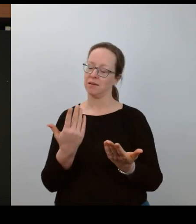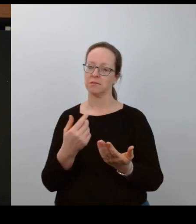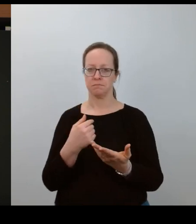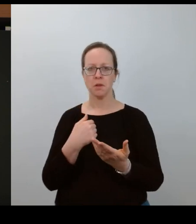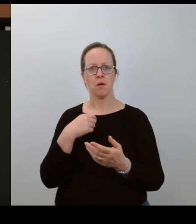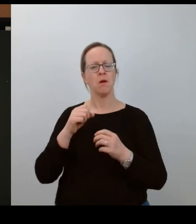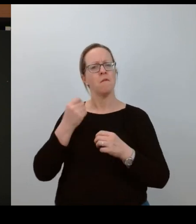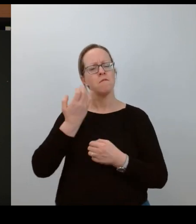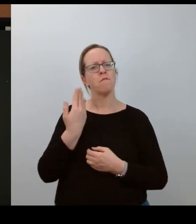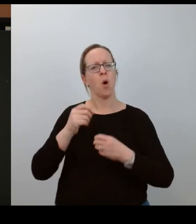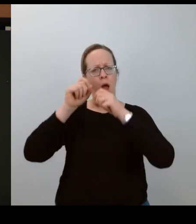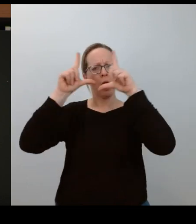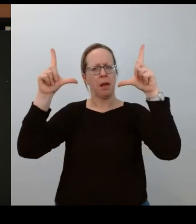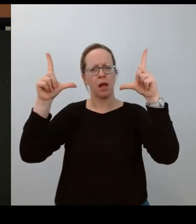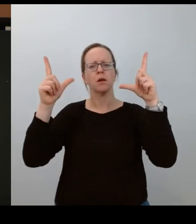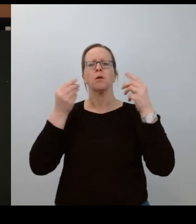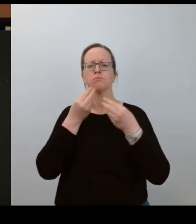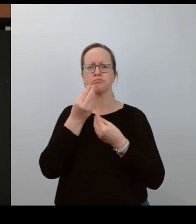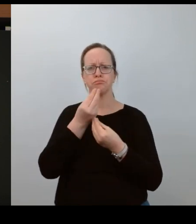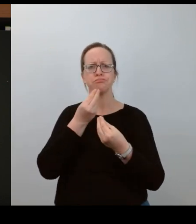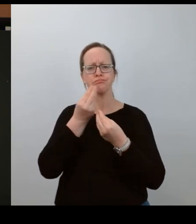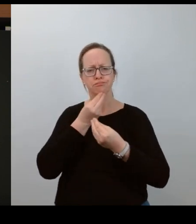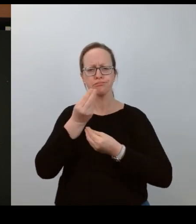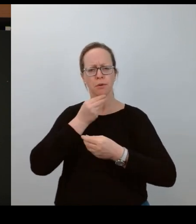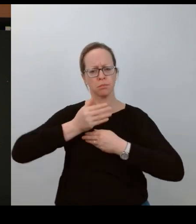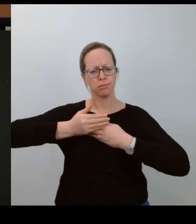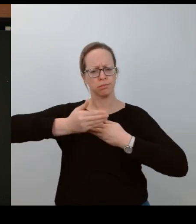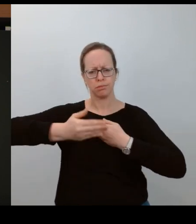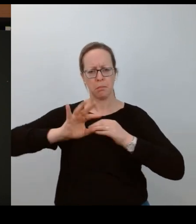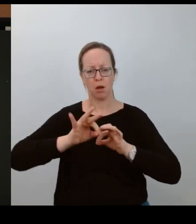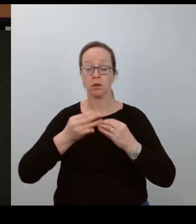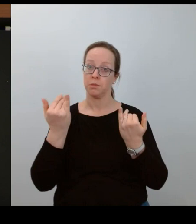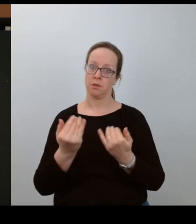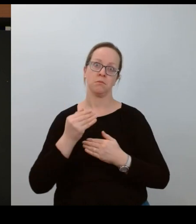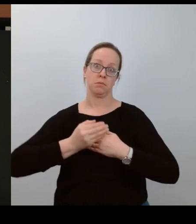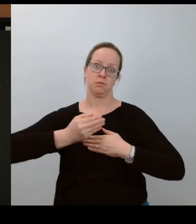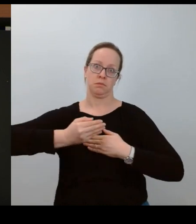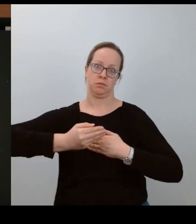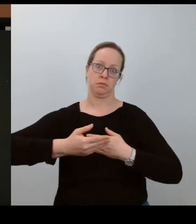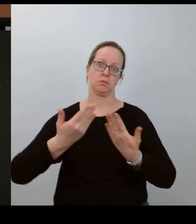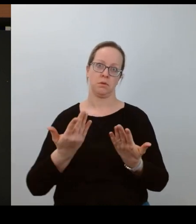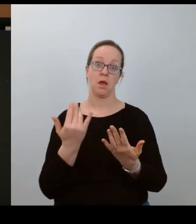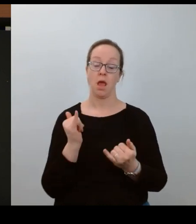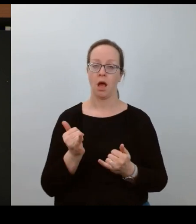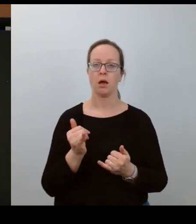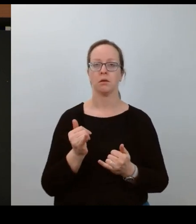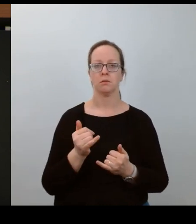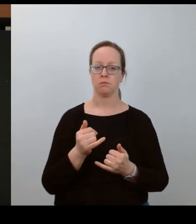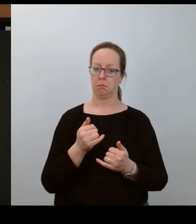in der Künstlersozialkasse auf 995.000 Versicherte verdoppelt. Nach New York,